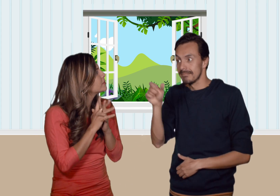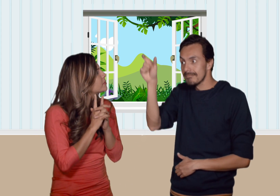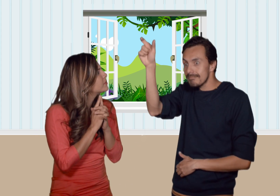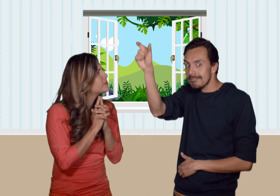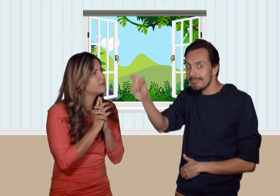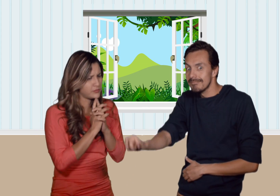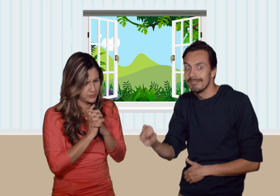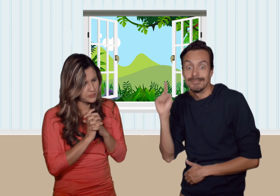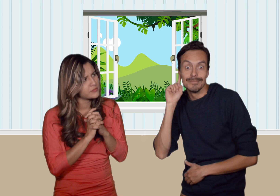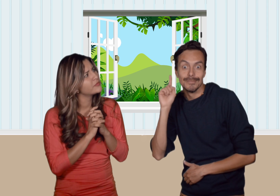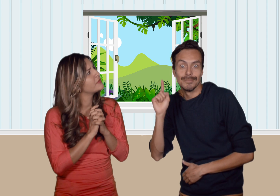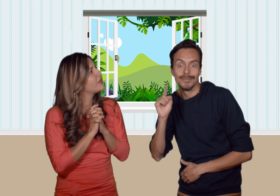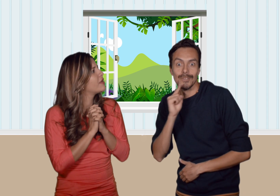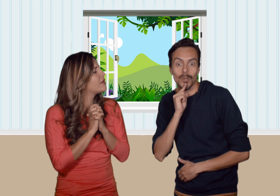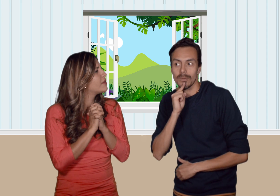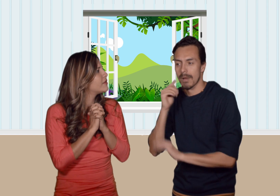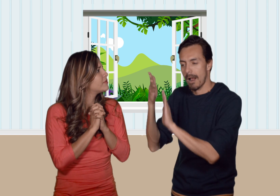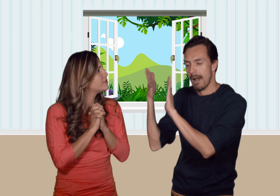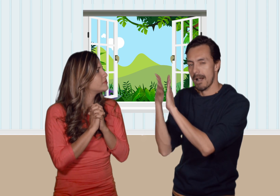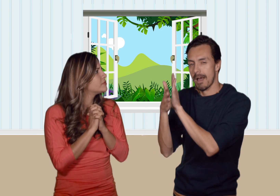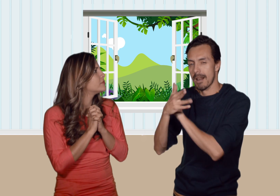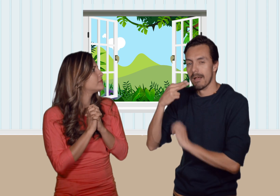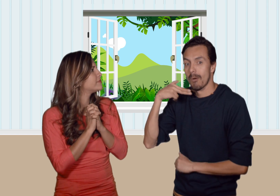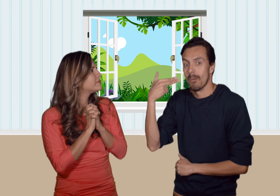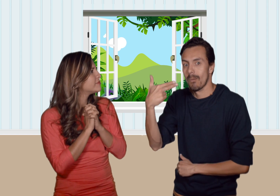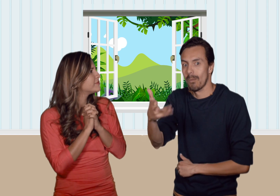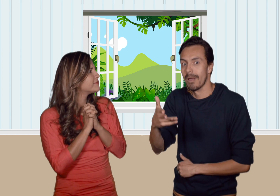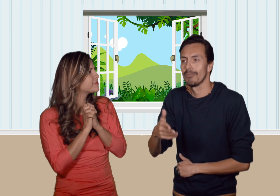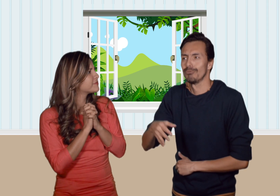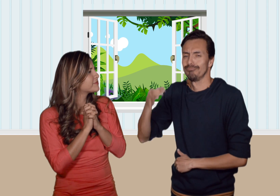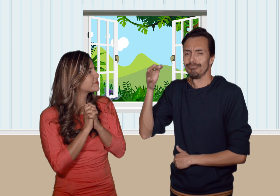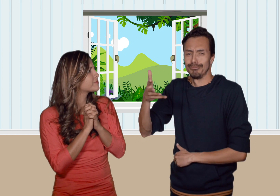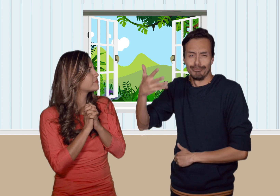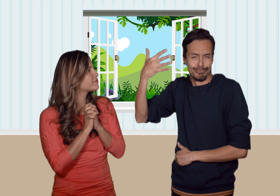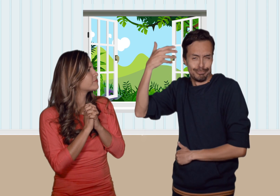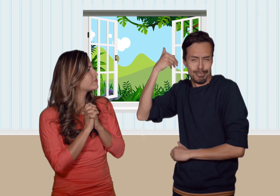Con nosotros va estar una persona sorda que sabe muchos cuentos y nos los va a contar.